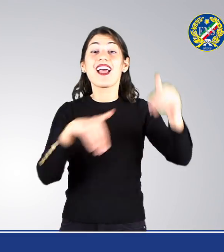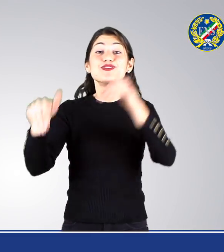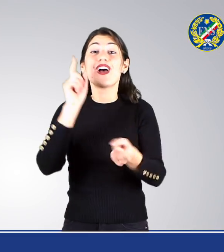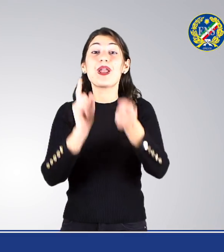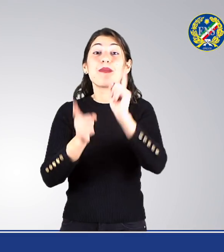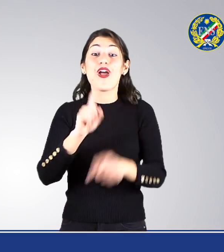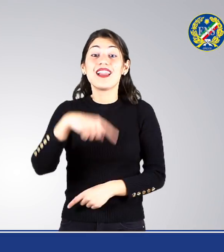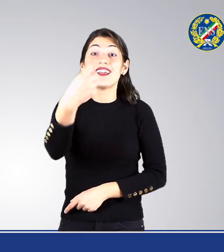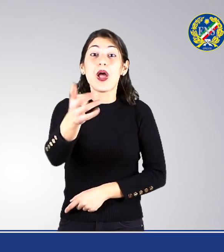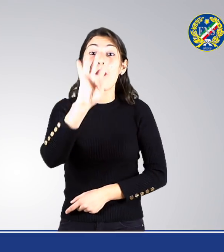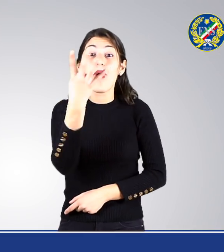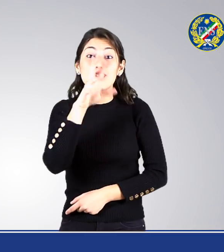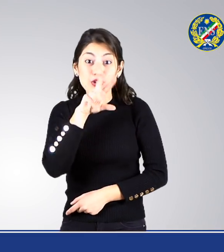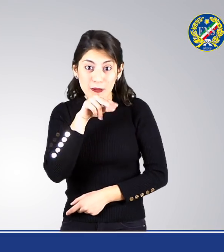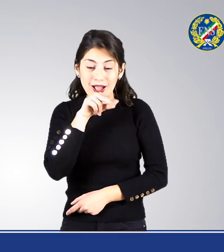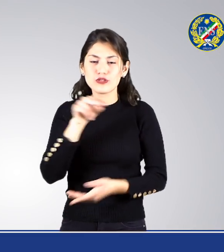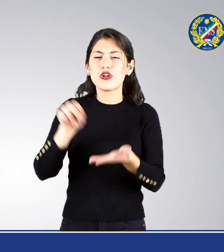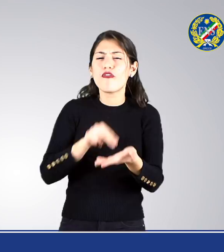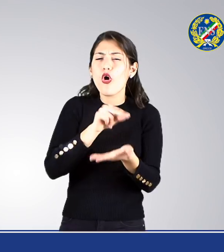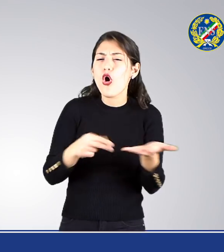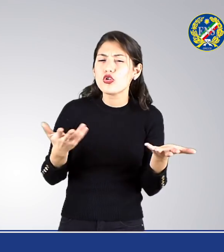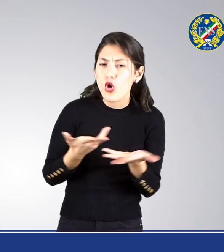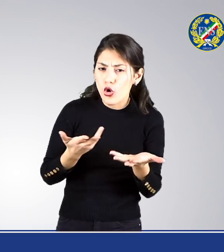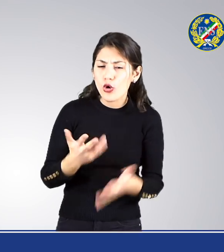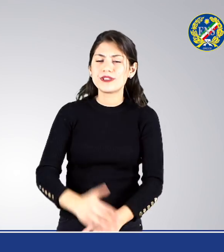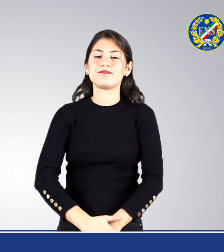Elezioni Politiche 4 Marzo: come si vota